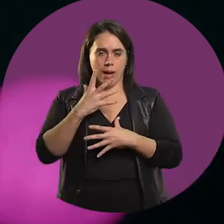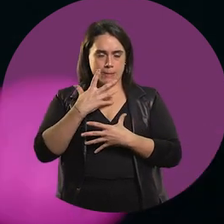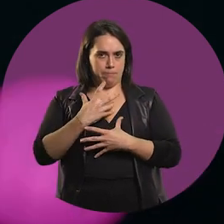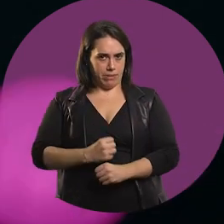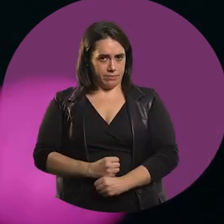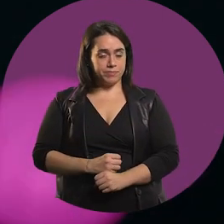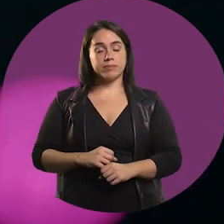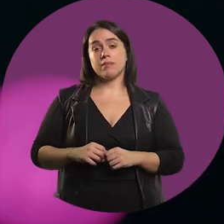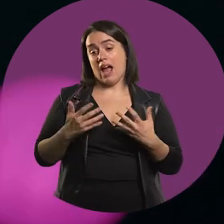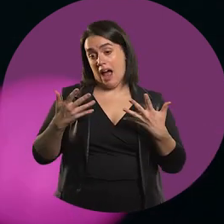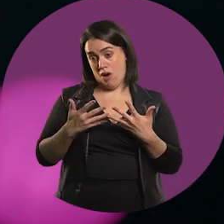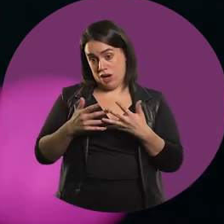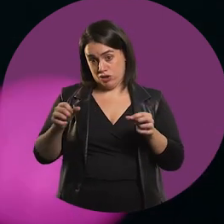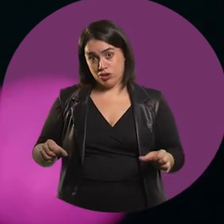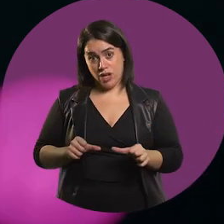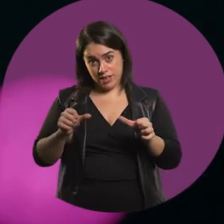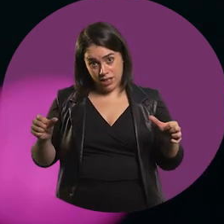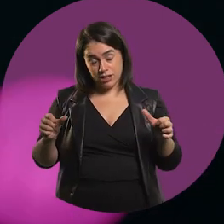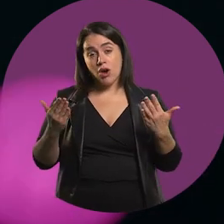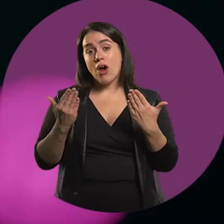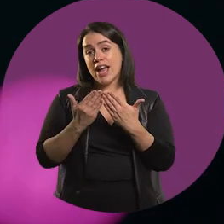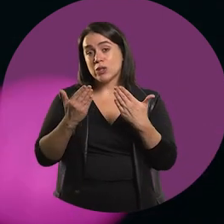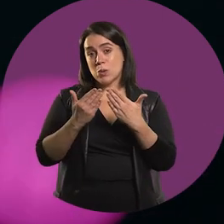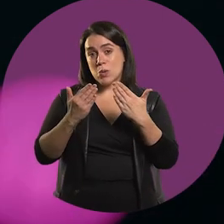Algo que yo estoy haciendo ahora, por ejemplo, es estudiar ballet,